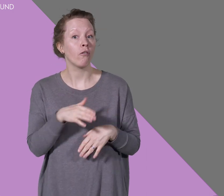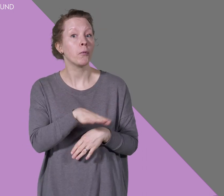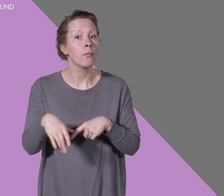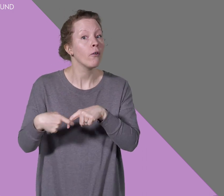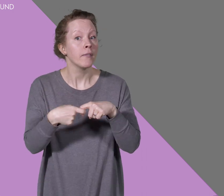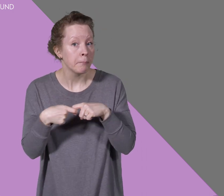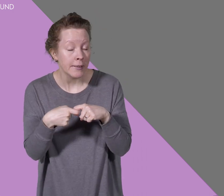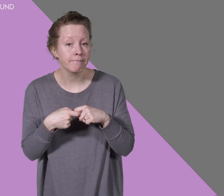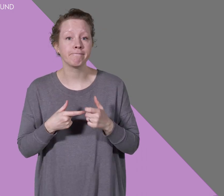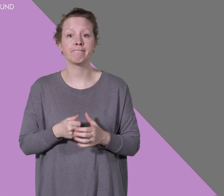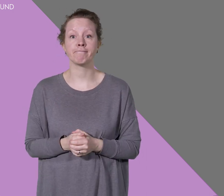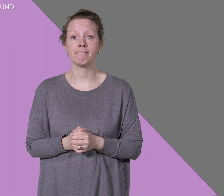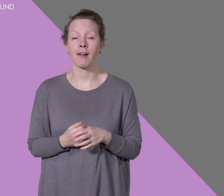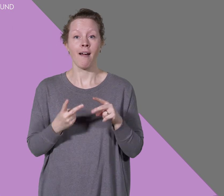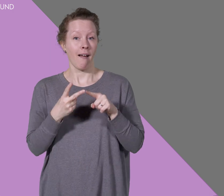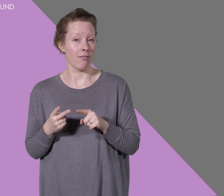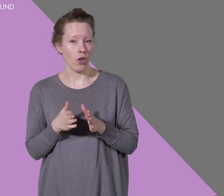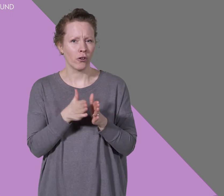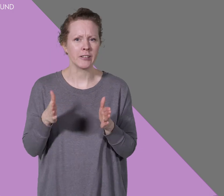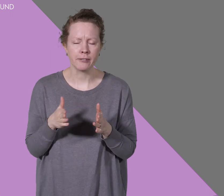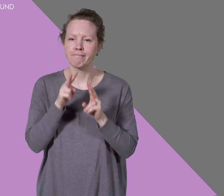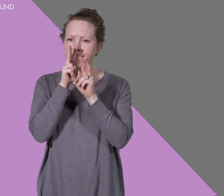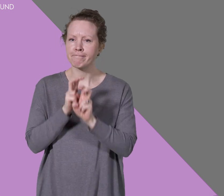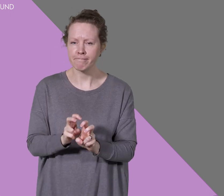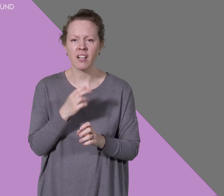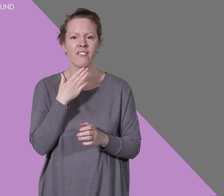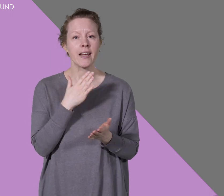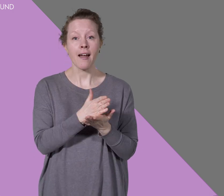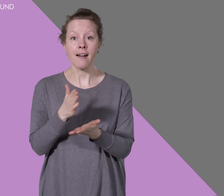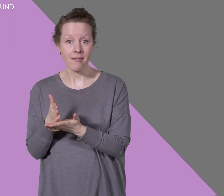för barnfamiljerna och i det andra kartlägger han vilka alla frågor -